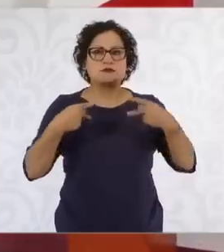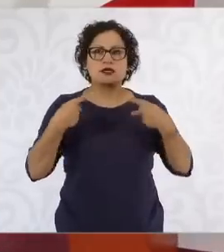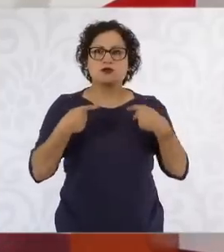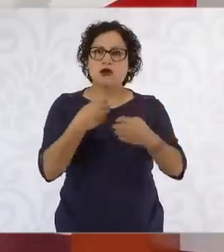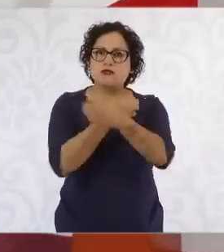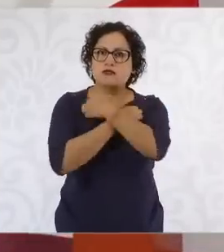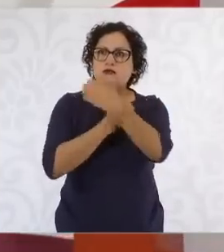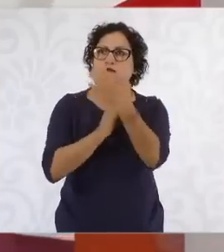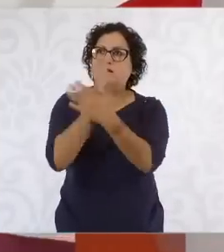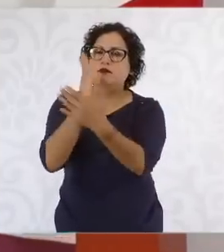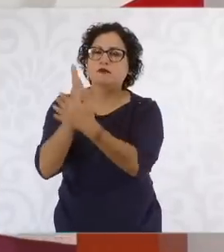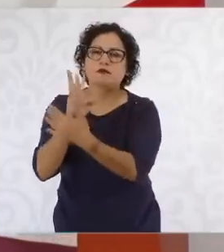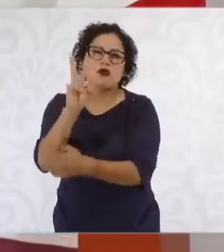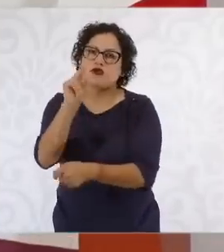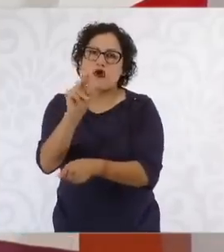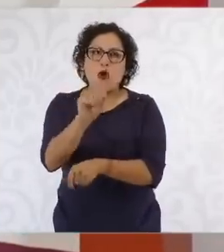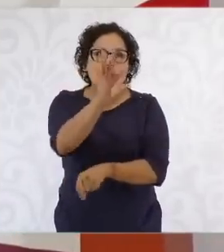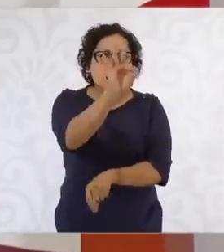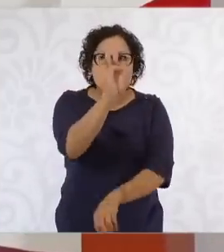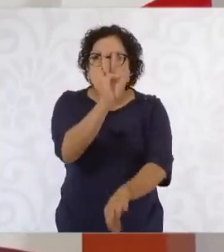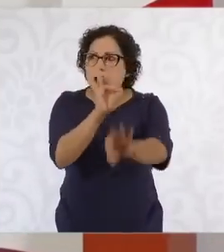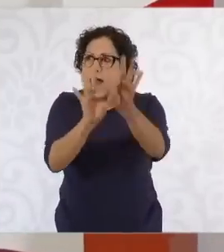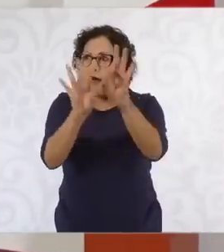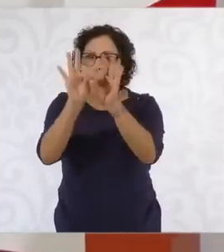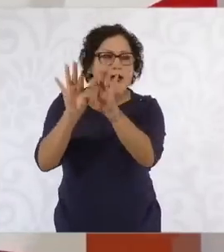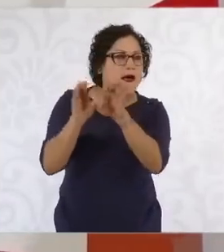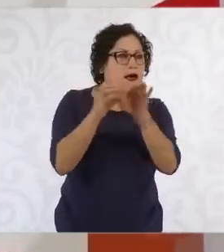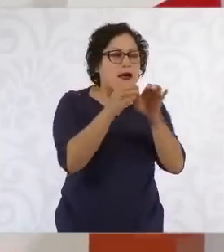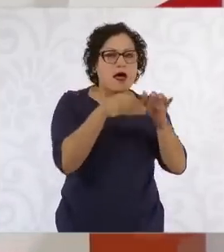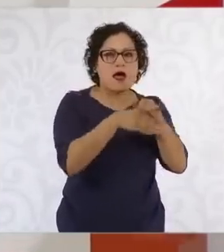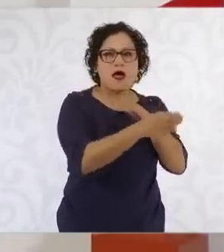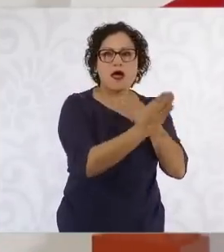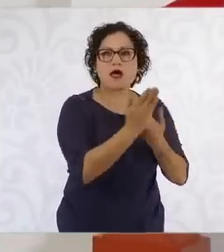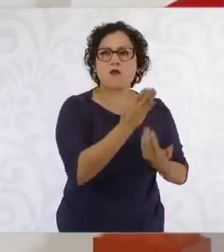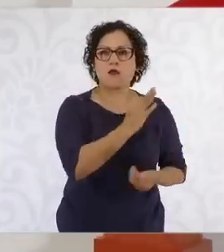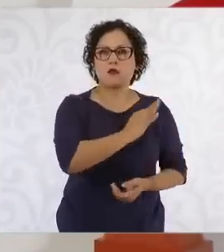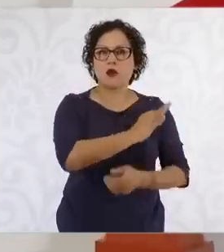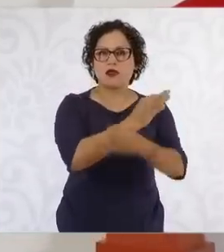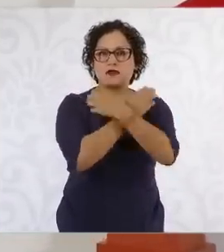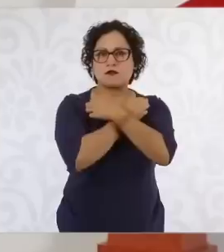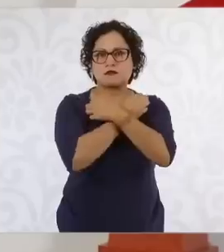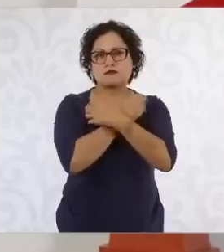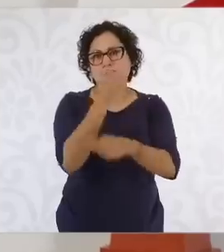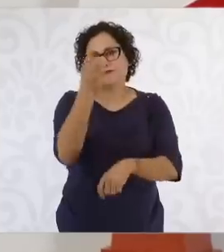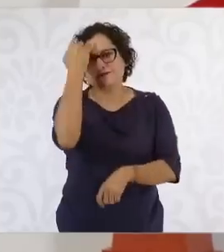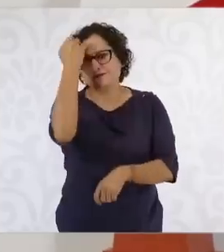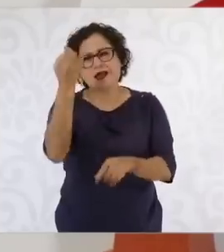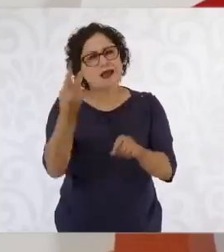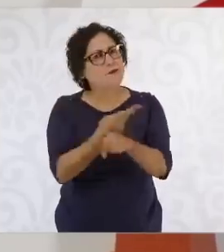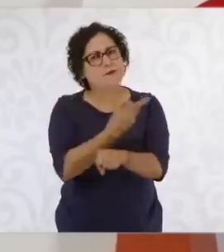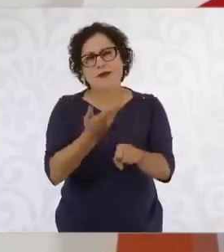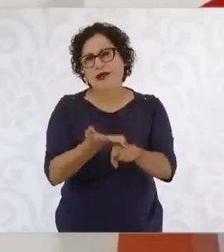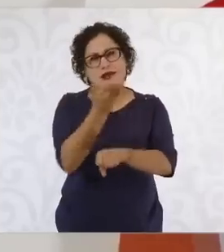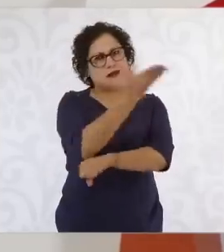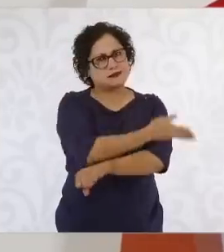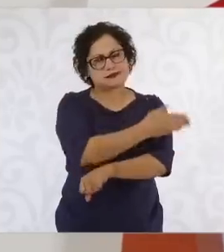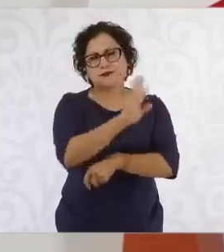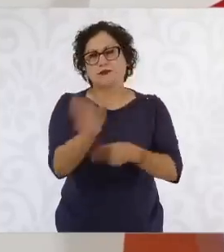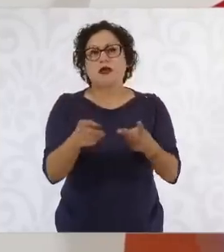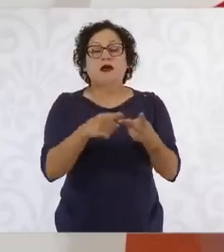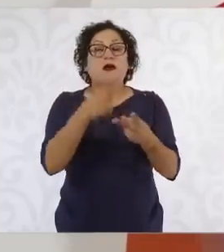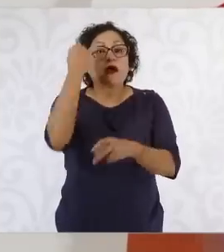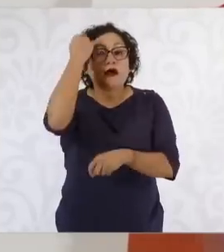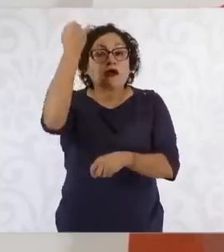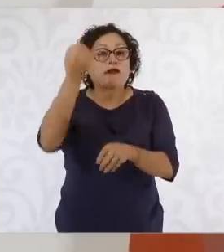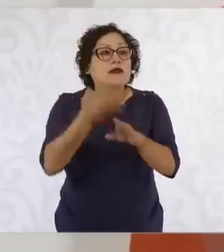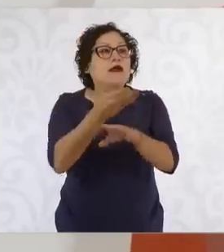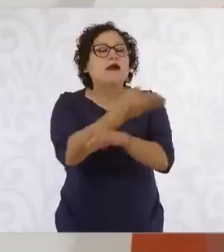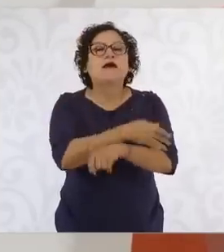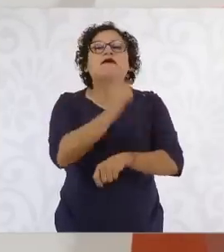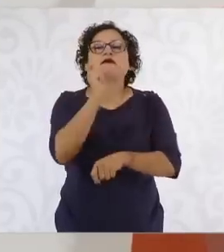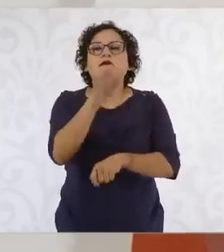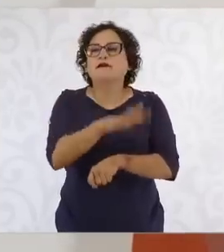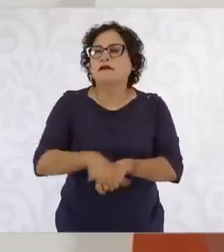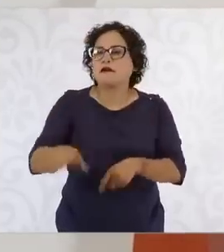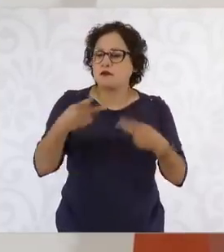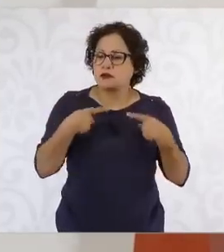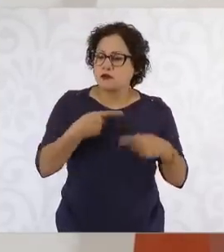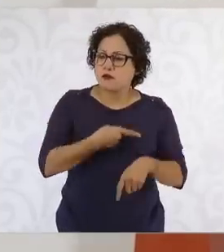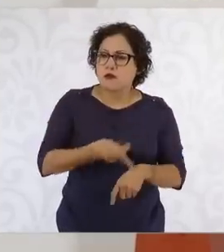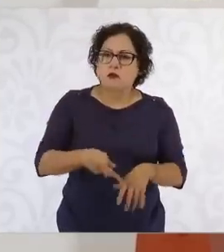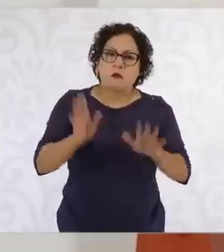pasado esta idea de que el pobre es pobre porque no trabaja y no por un sistema que